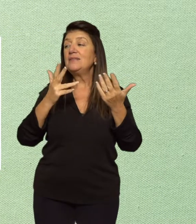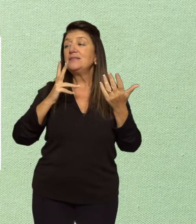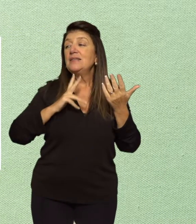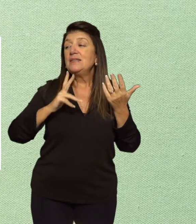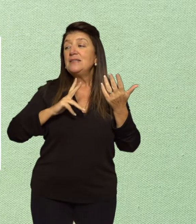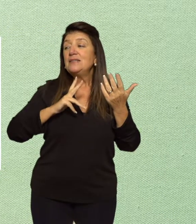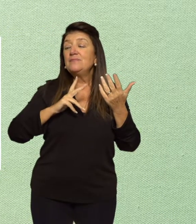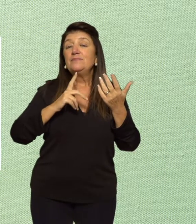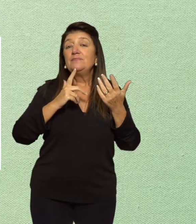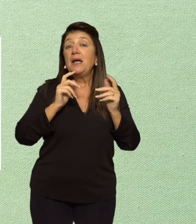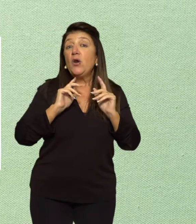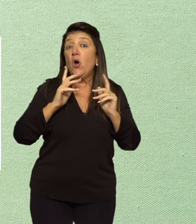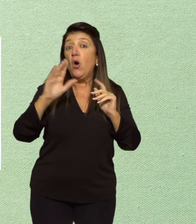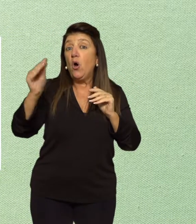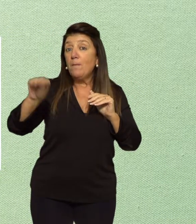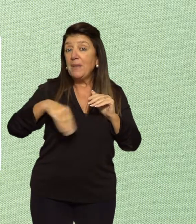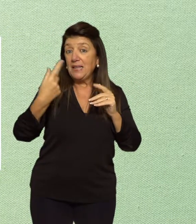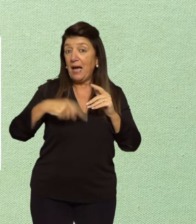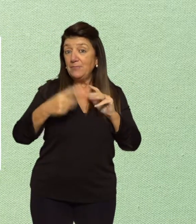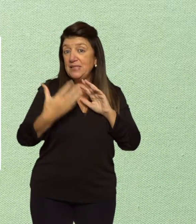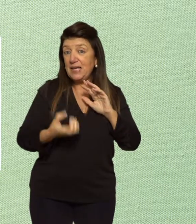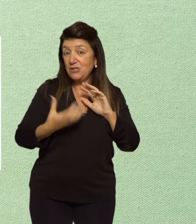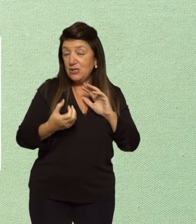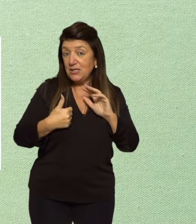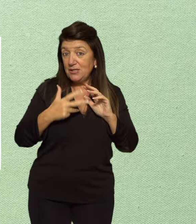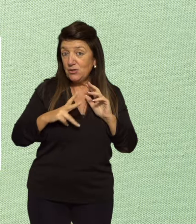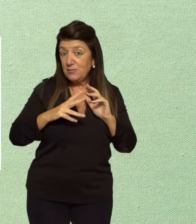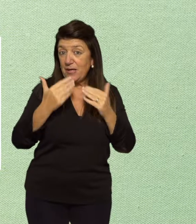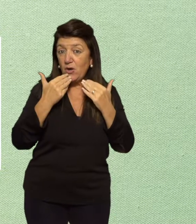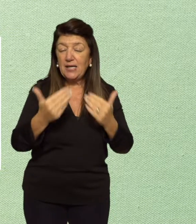registrazione questa puntata. - - Grazie e alla prossima puntata di 'A Tu per The'!